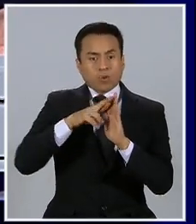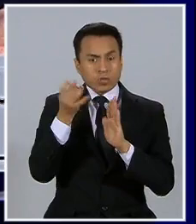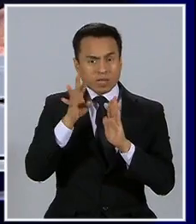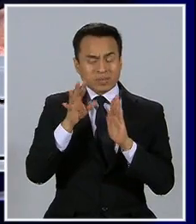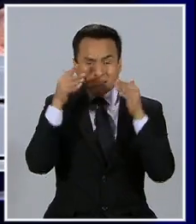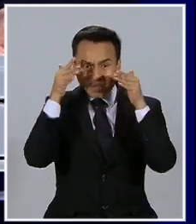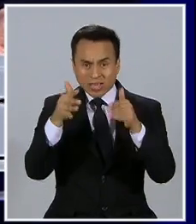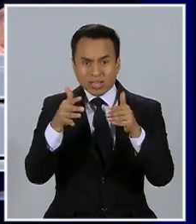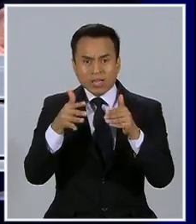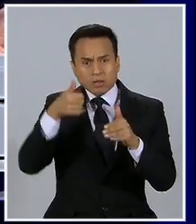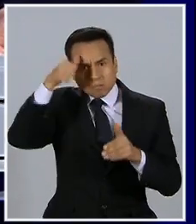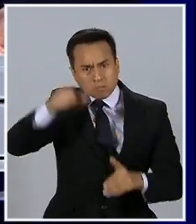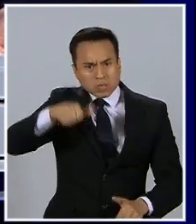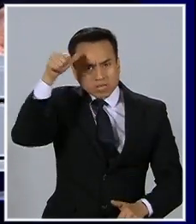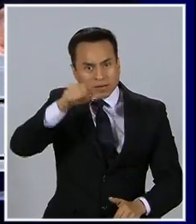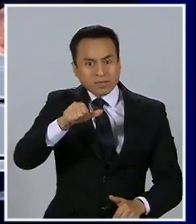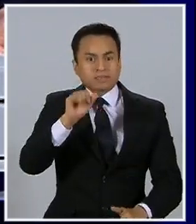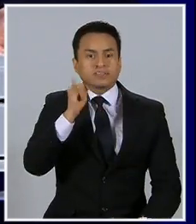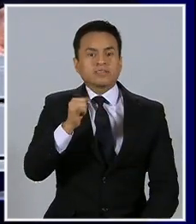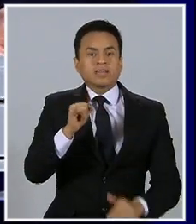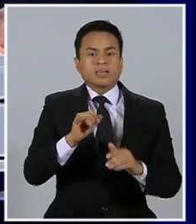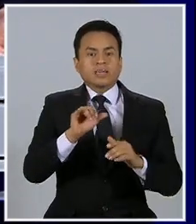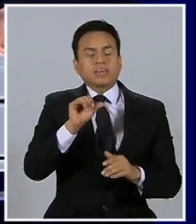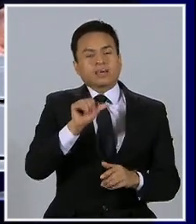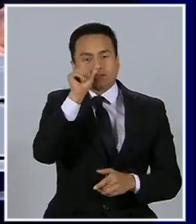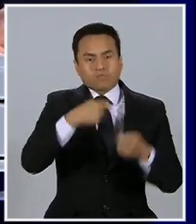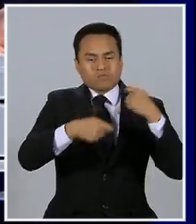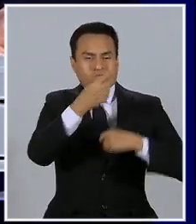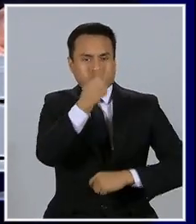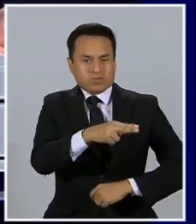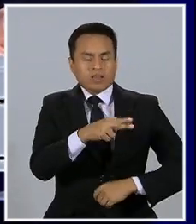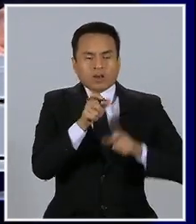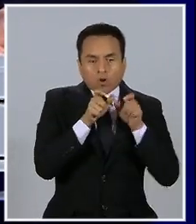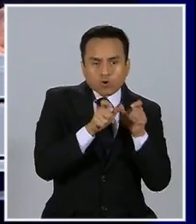positiva punitiva por cierto con los grandes narcotraficantes más control de armas prevención